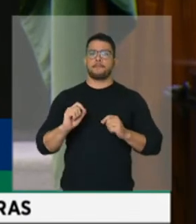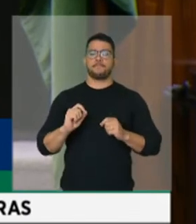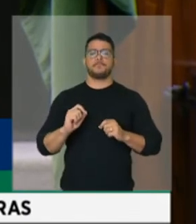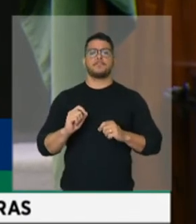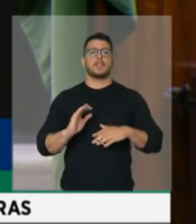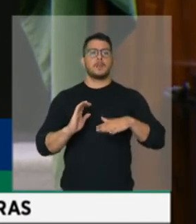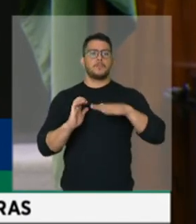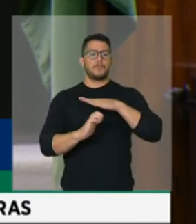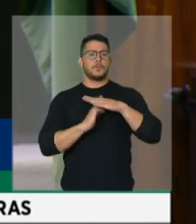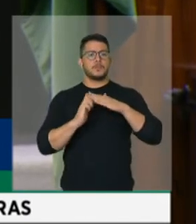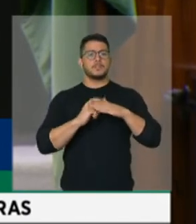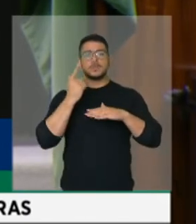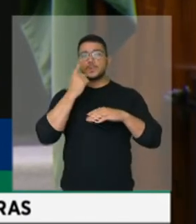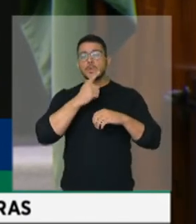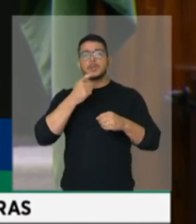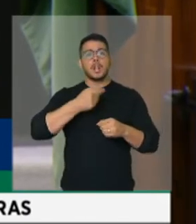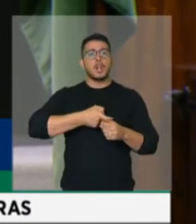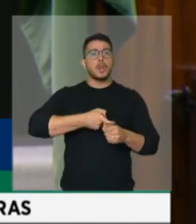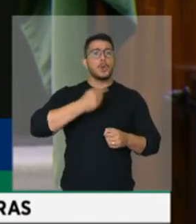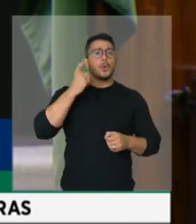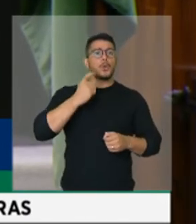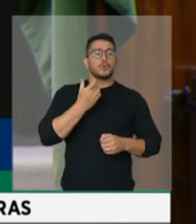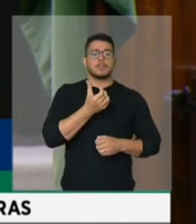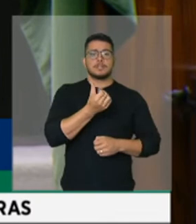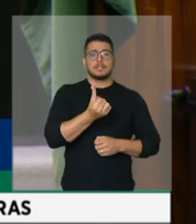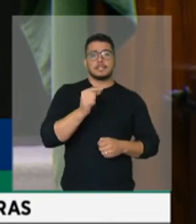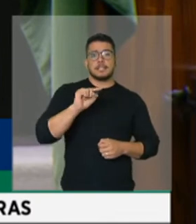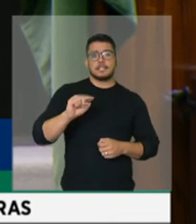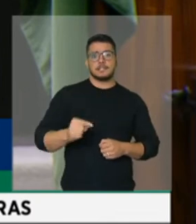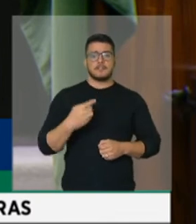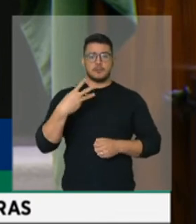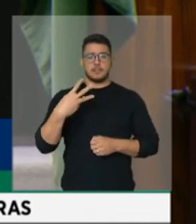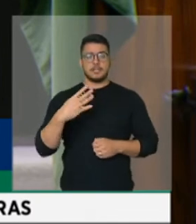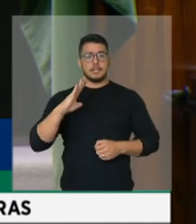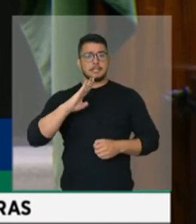DEVE SER... PORQUE... PRIVATIZAR... UMA COMPANHIA... TÃO IMPORTANTE COMO... A